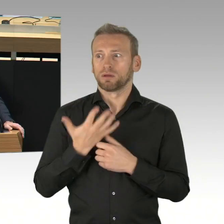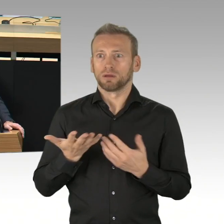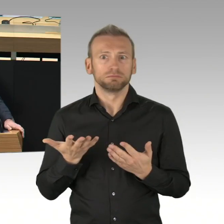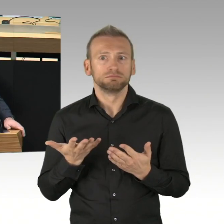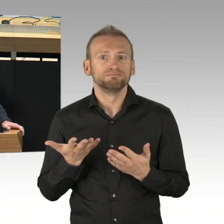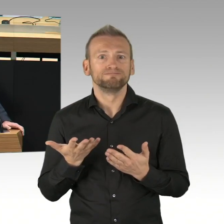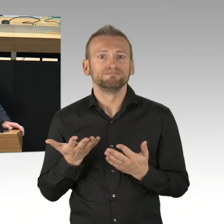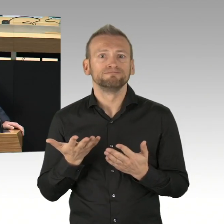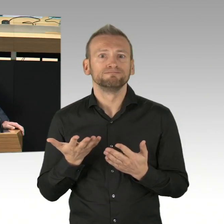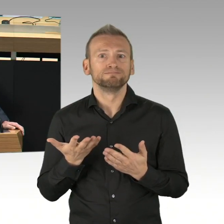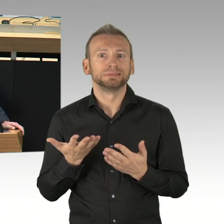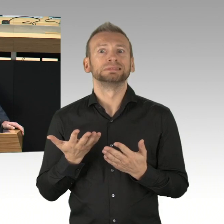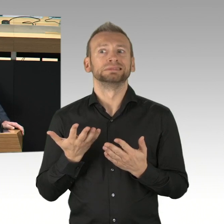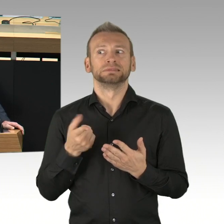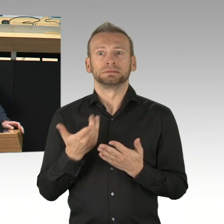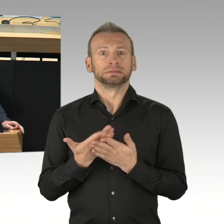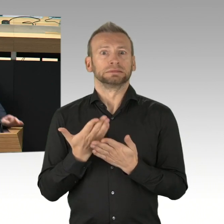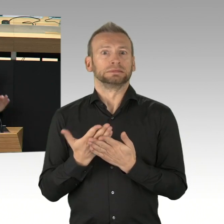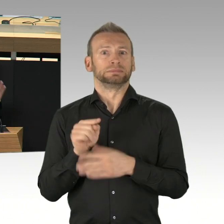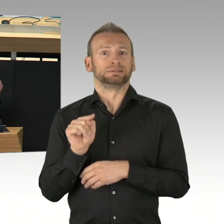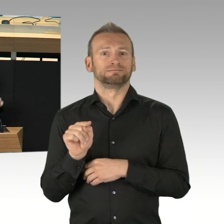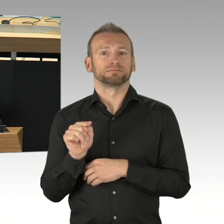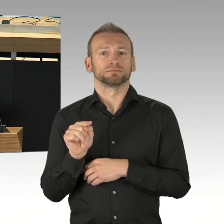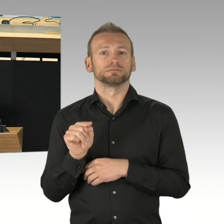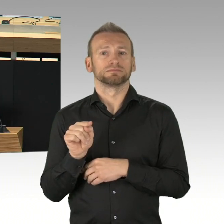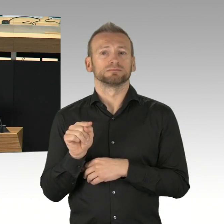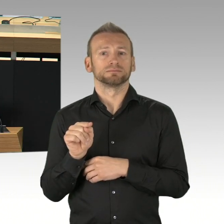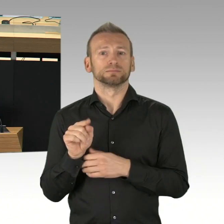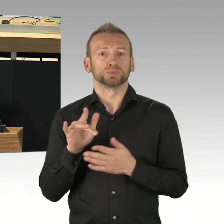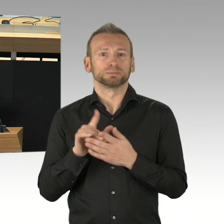Und das besonders Traurige daran ist, die bauwilligen Investoren,